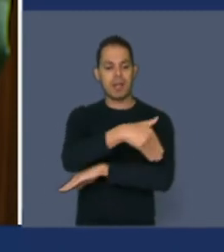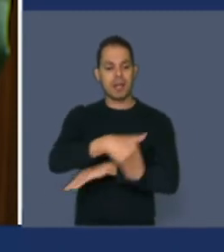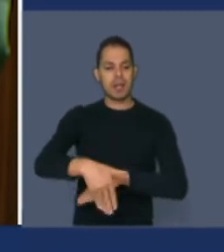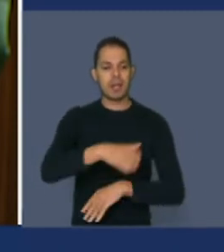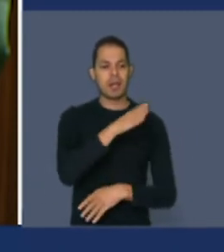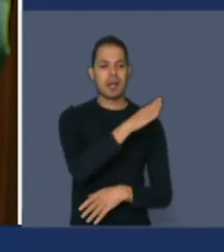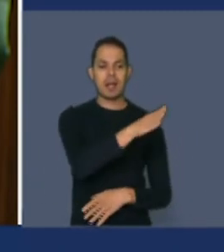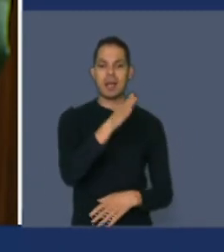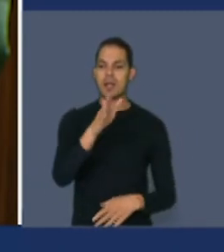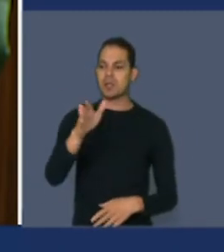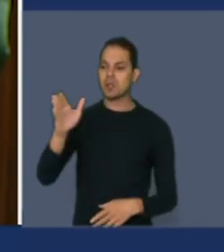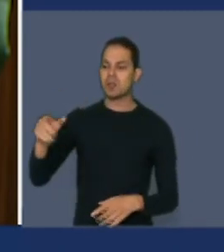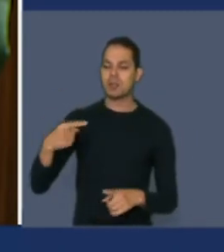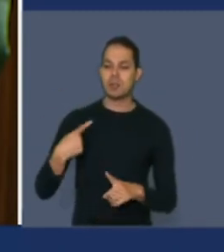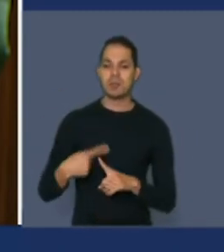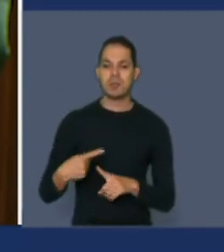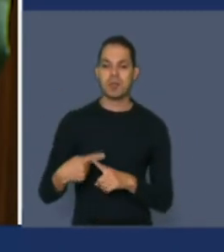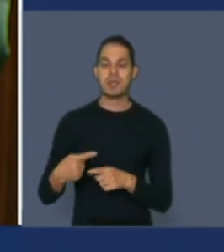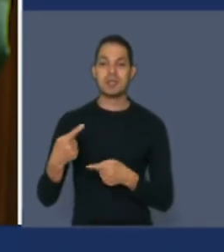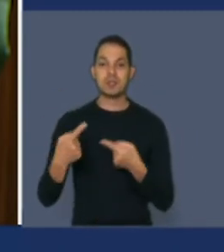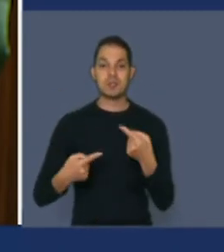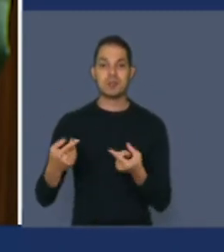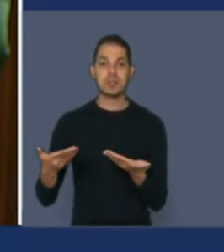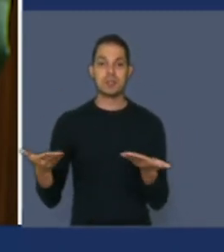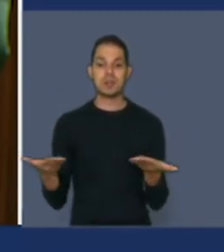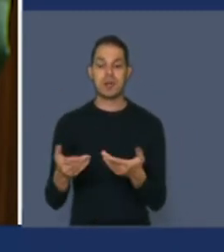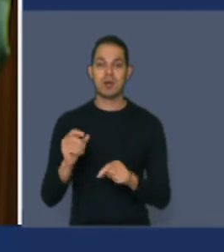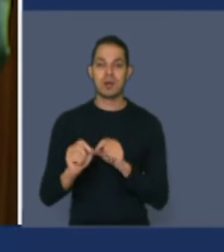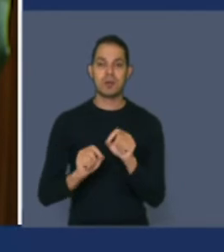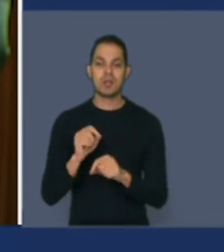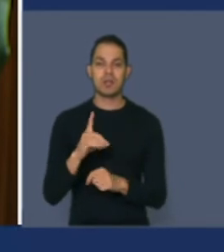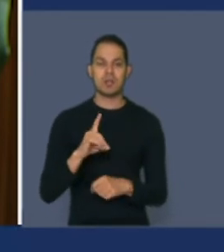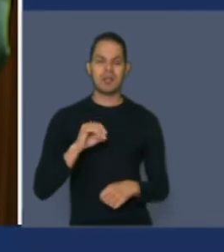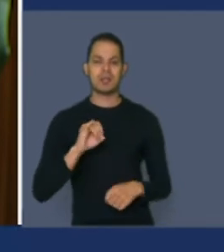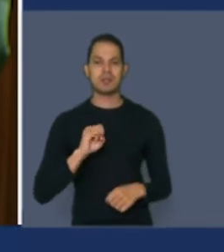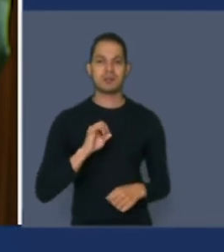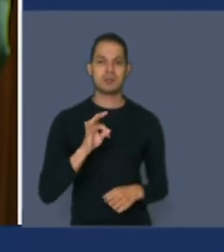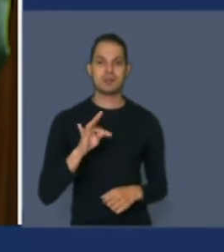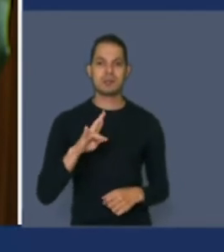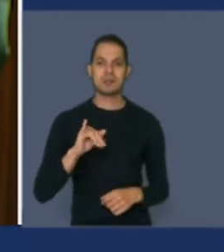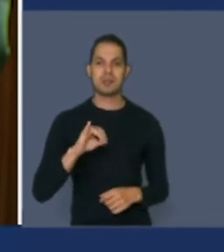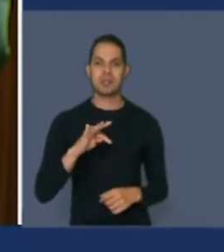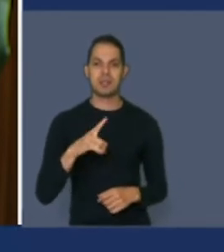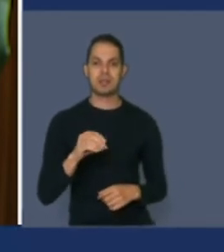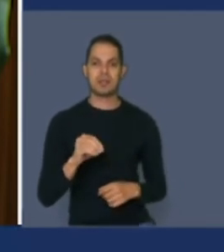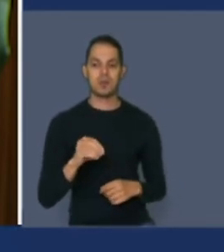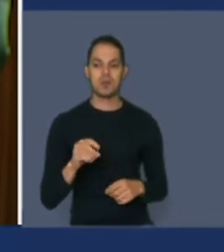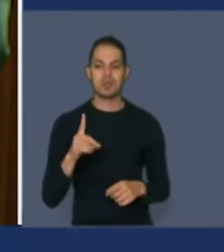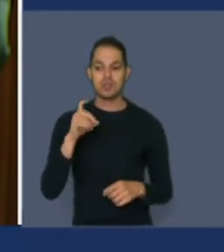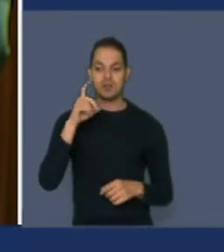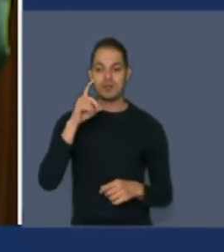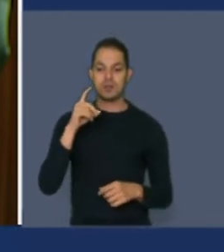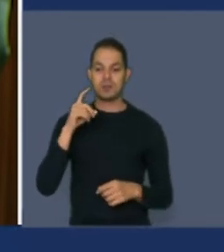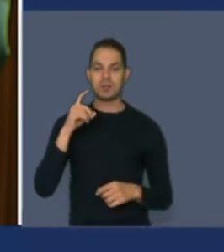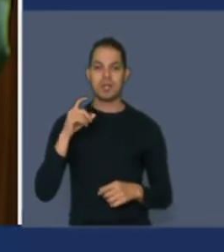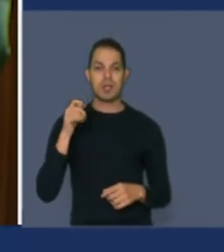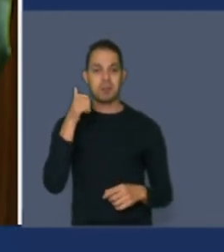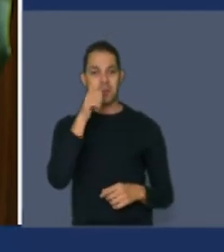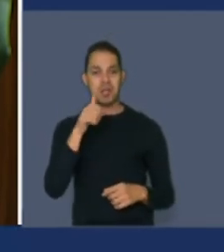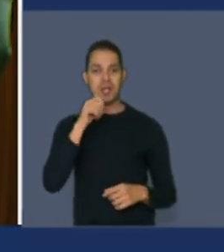TAMBÉM. ATÉ PORQUE ESTÁ SENDO DISCUTIDO AGORA O DISTRITÃO QUE VEM DIFICULTAR O ACESSO DE MULHERES, DE NEGROS AQUI NA CASA DO POVO, QUE JÁ NÃO É CASA DO POVO,